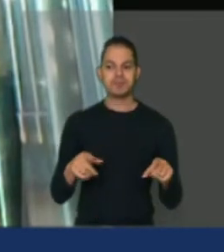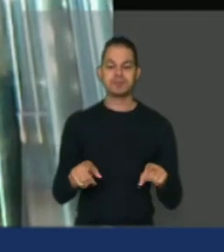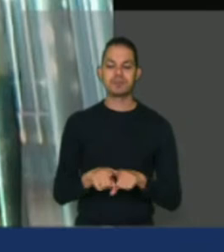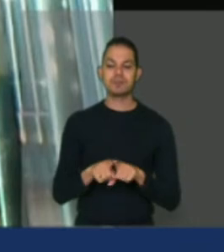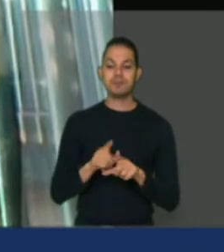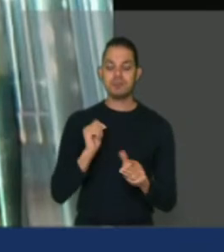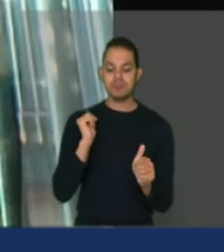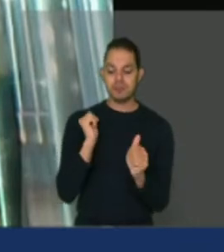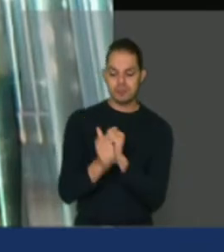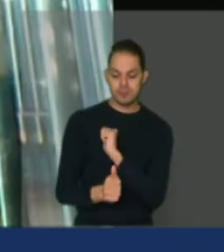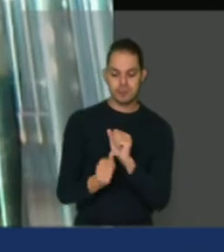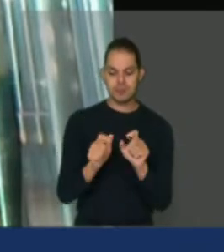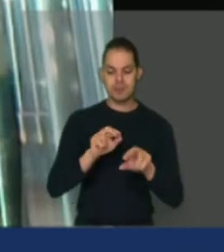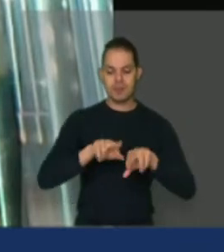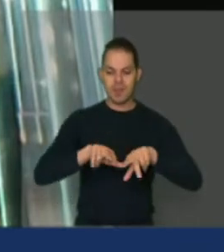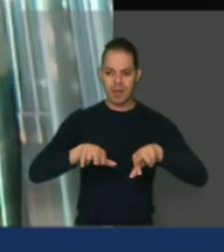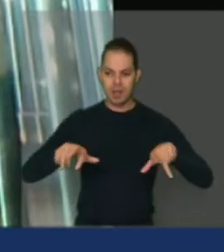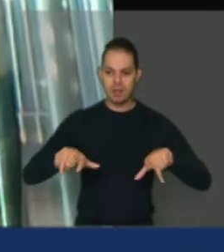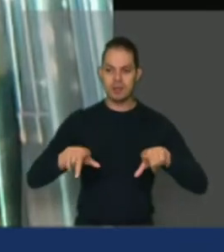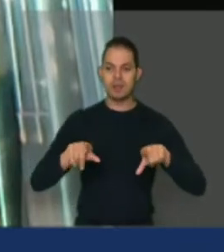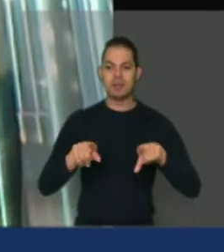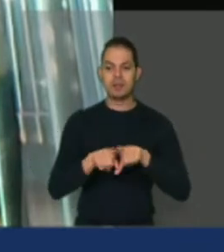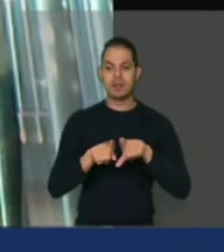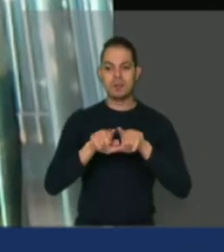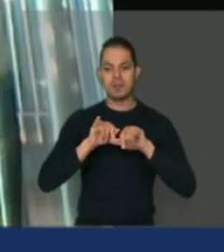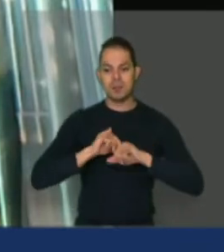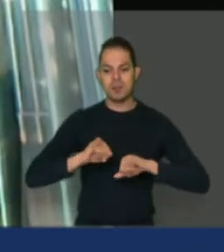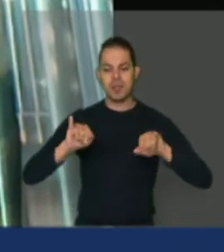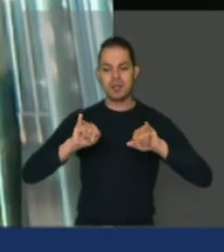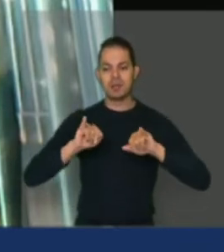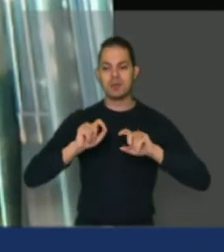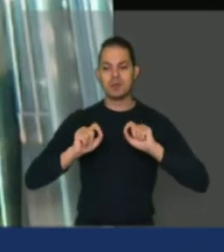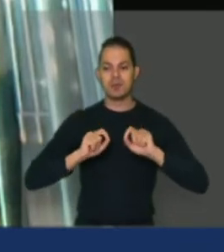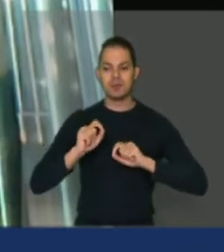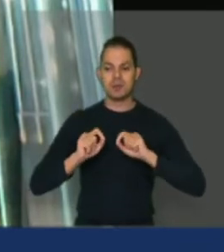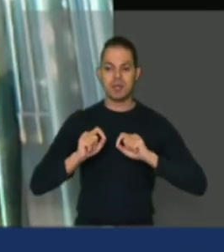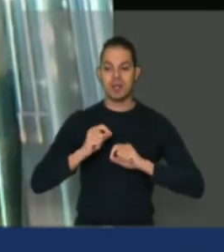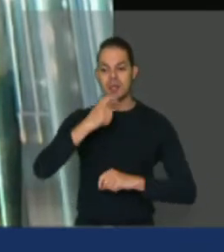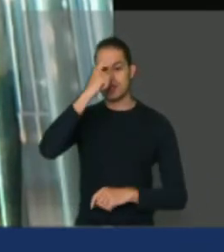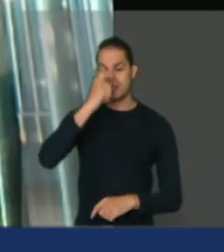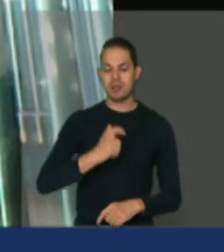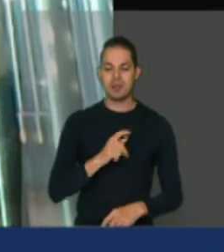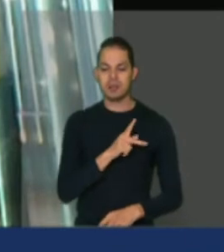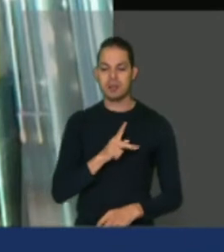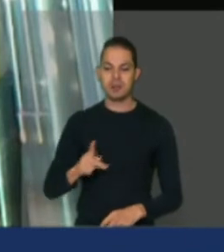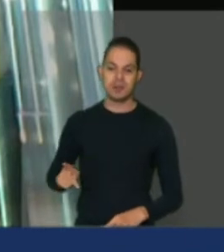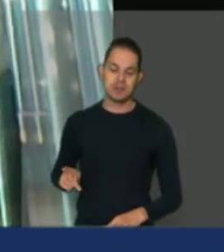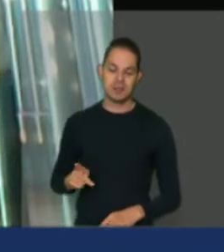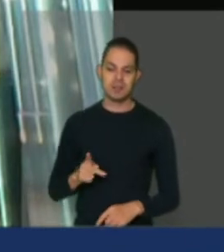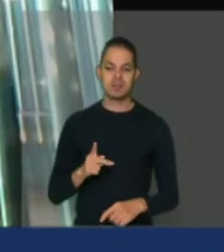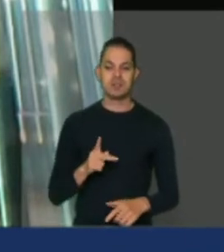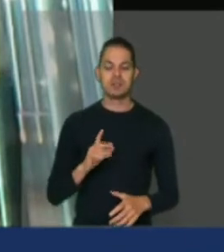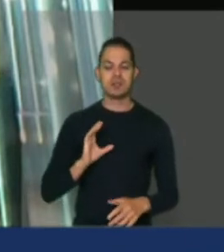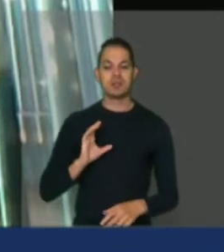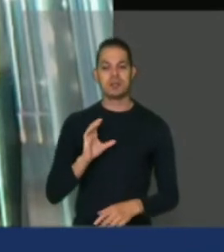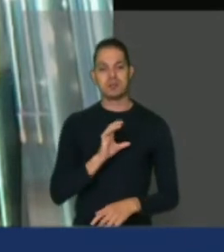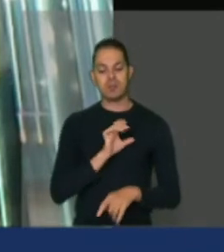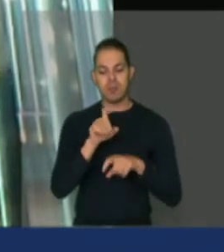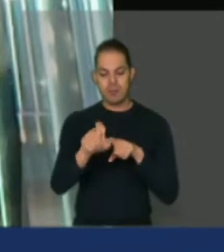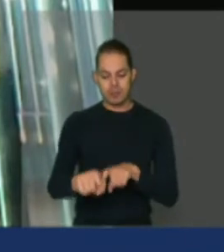DEIXAR MUITO... REGISTRADO, ENQUANTO PRESIDENTE DA COMISSÃO DA AGRICULTURA, DEFENSORA DO AGRO, QUE NÓS SOMOS O PAÍS DO AGRO, SOMOS O PAÍS DO ESPORTE, SOMOS O